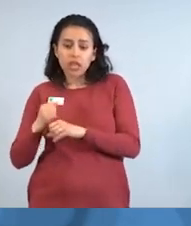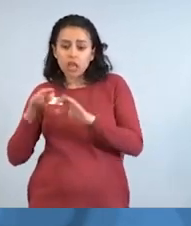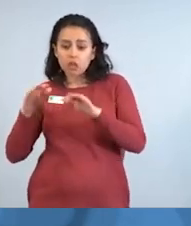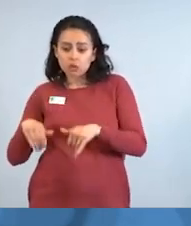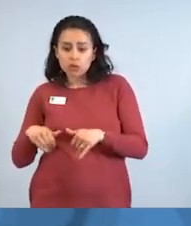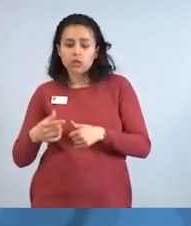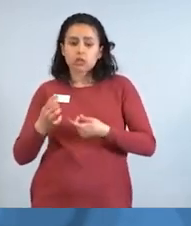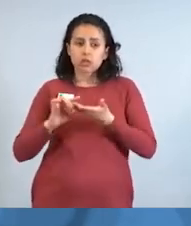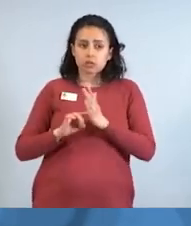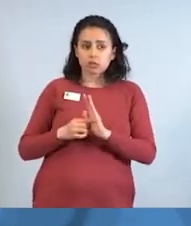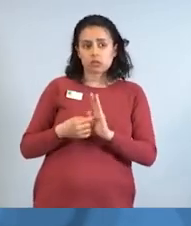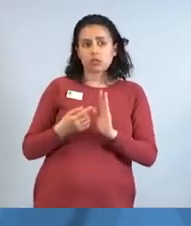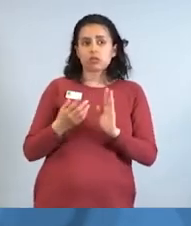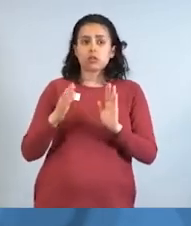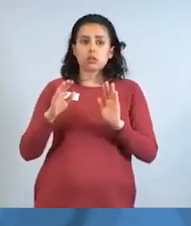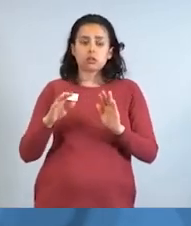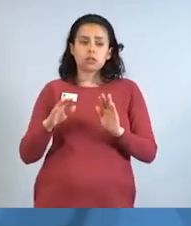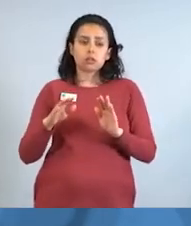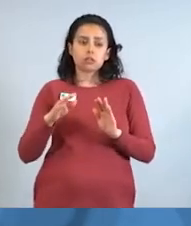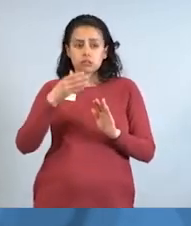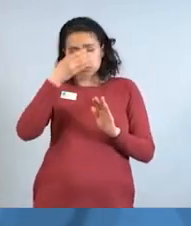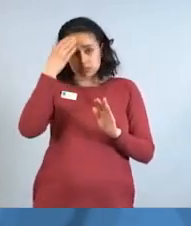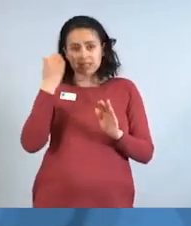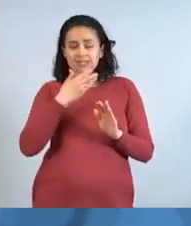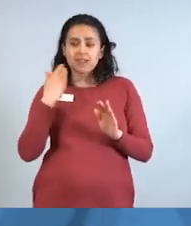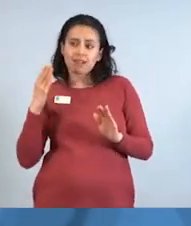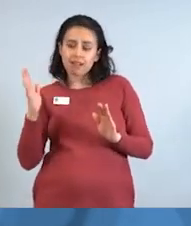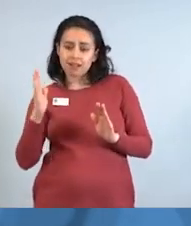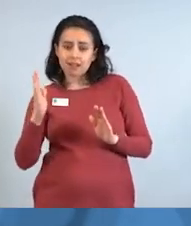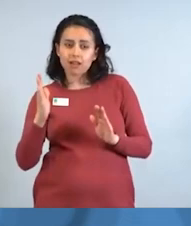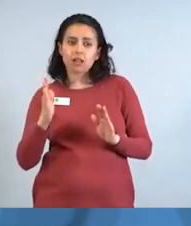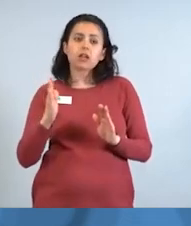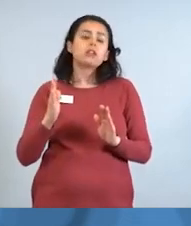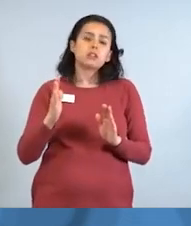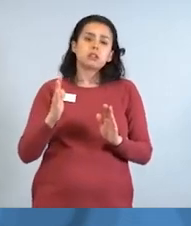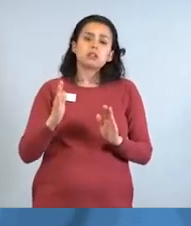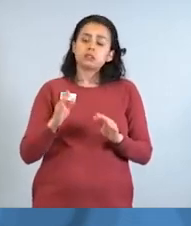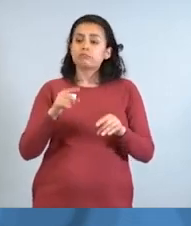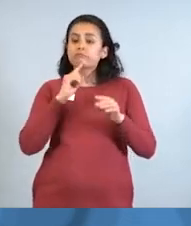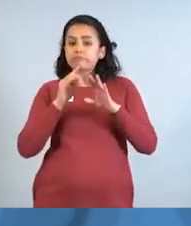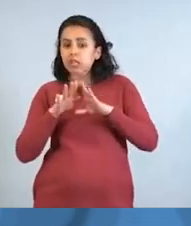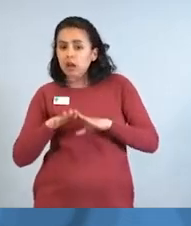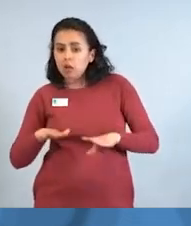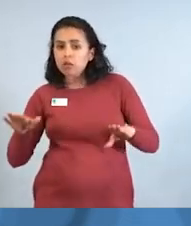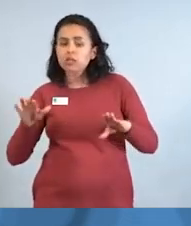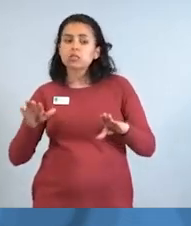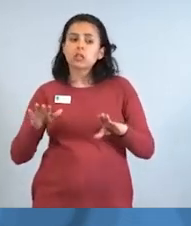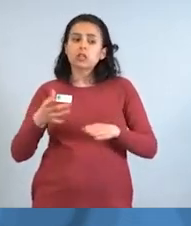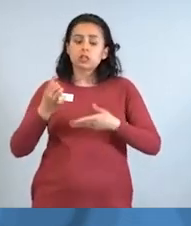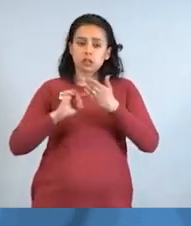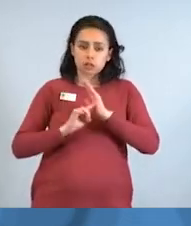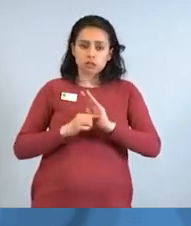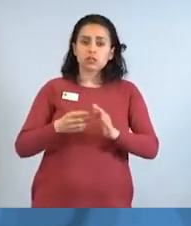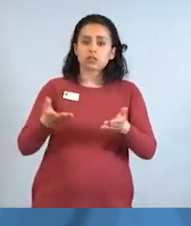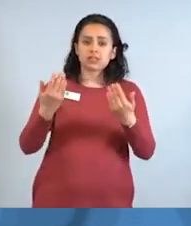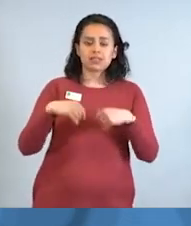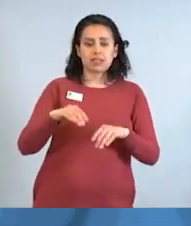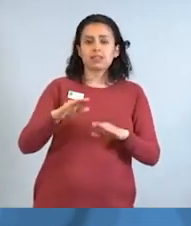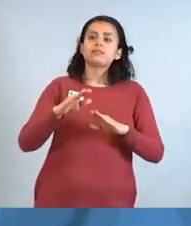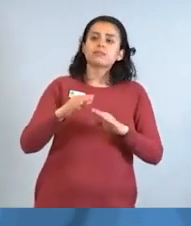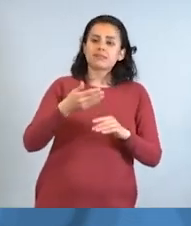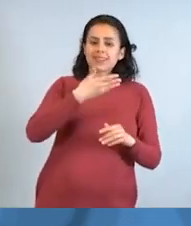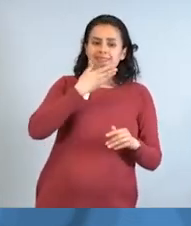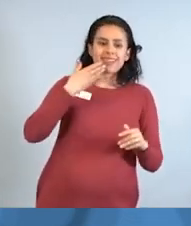Oli kesäaika, ja globaalit firmat veivät lääketutkimukset päiväntasaajan eteläpuolelle